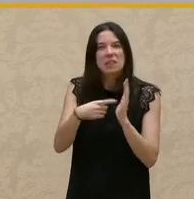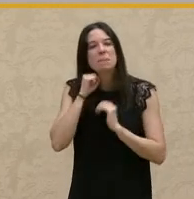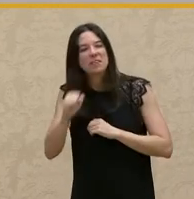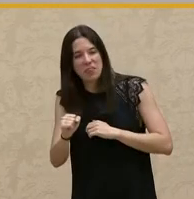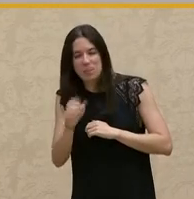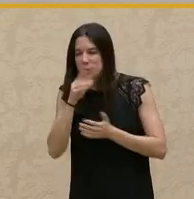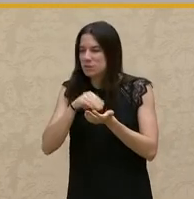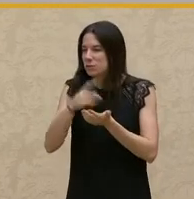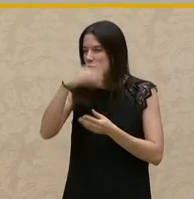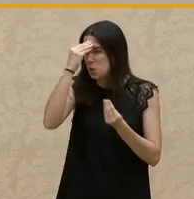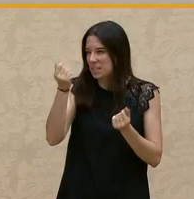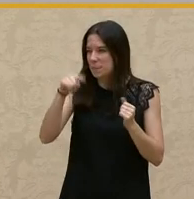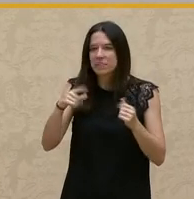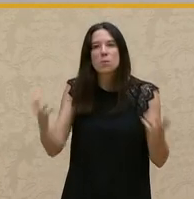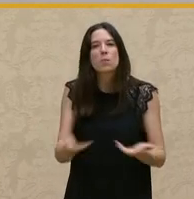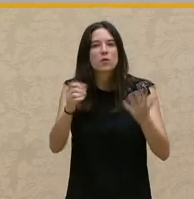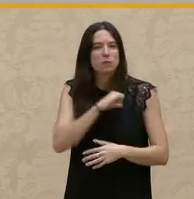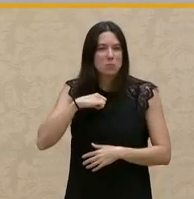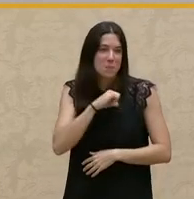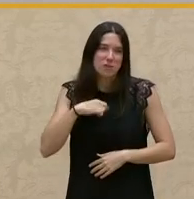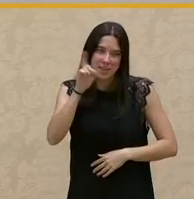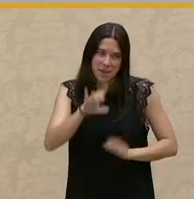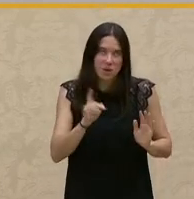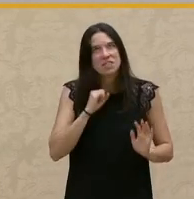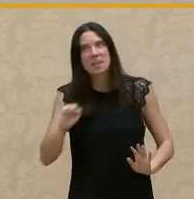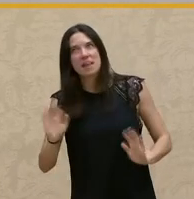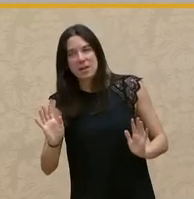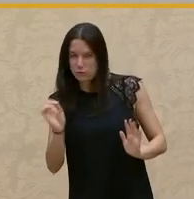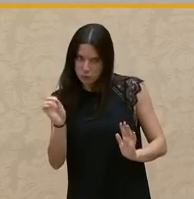olvida que es de promoción de autonomía personal. Y es la figura del asistente personal. Tenemos que